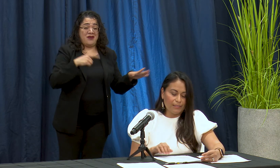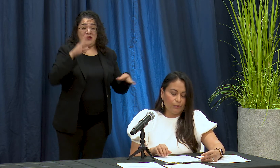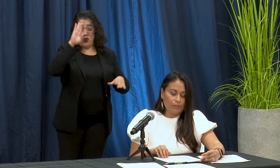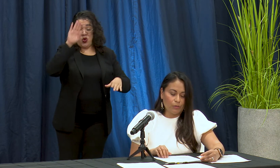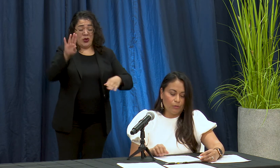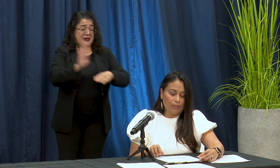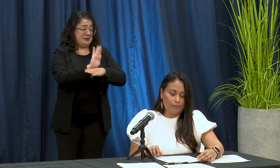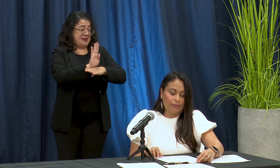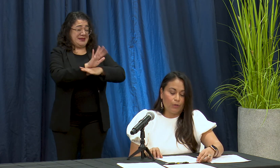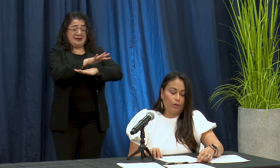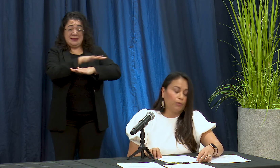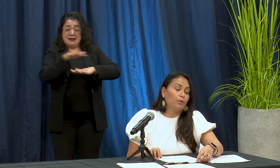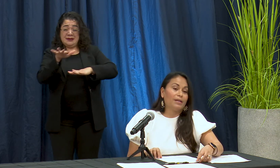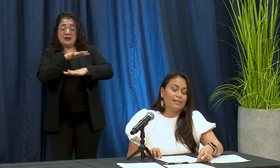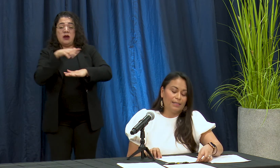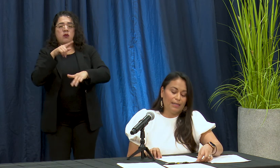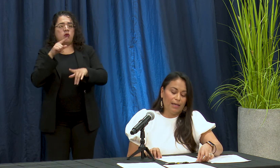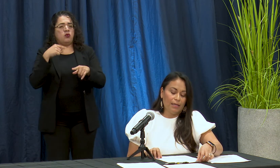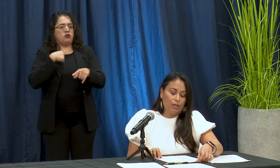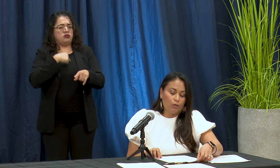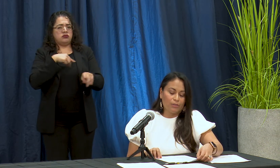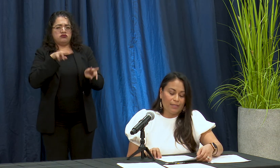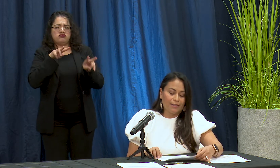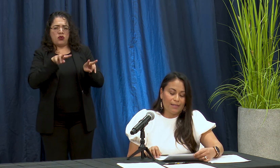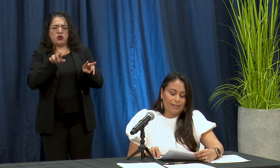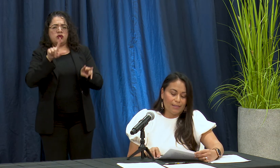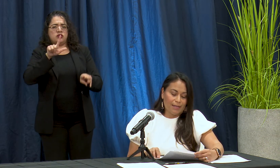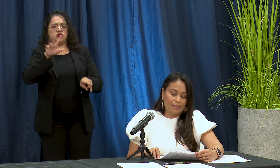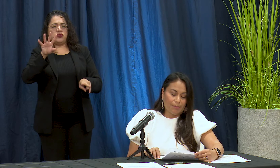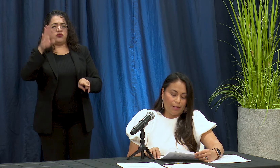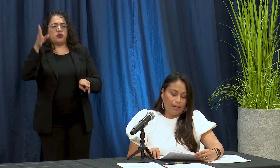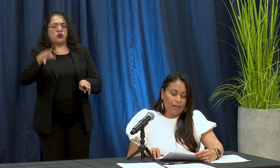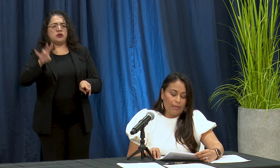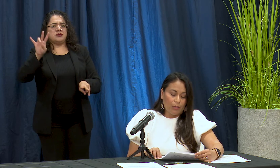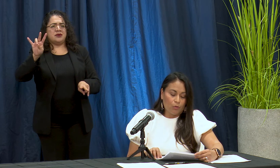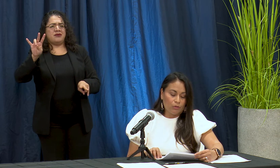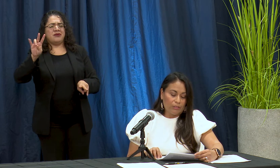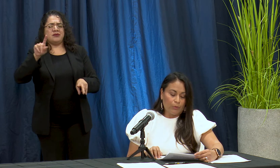situación las venti cuatro horas al dia los siete Diez de la semana y continue